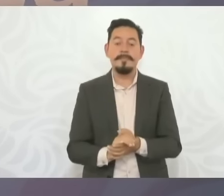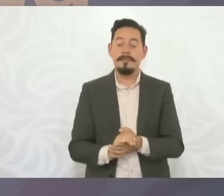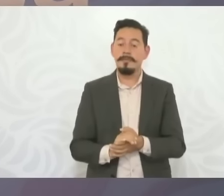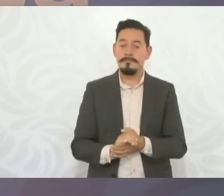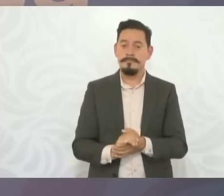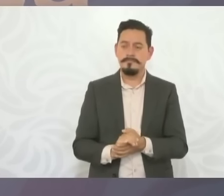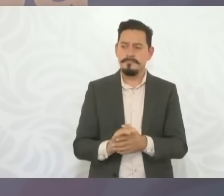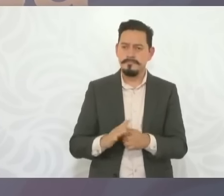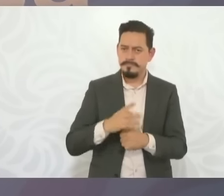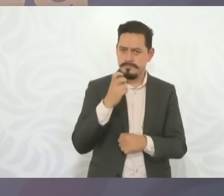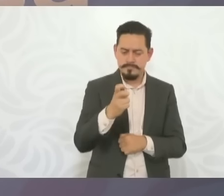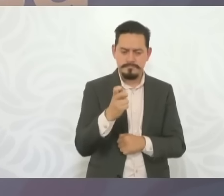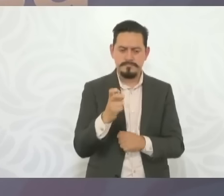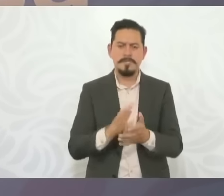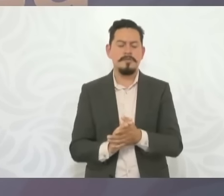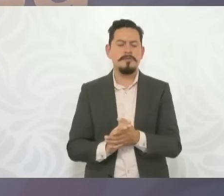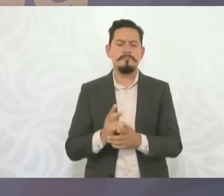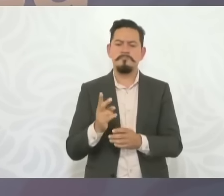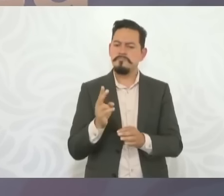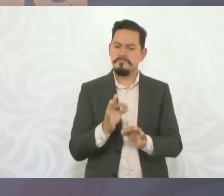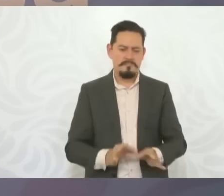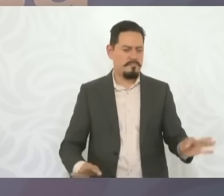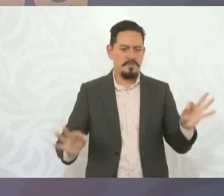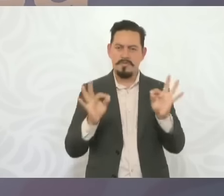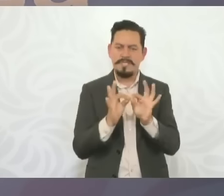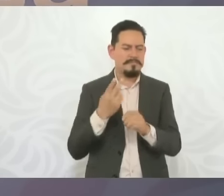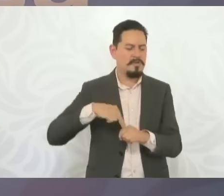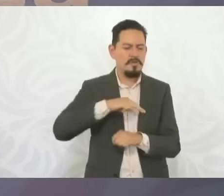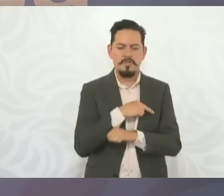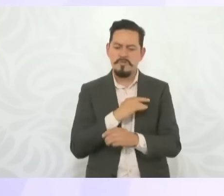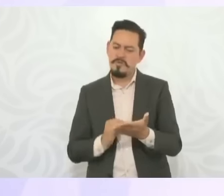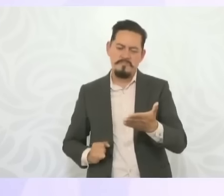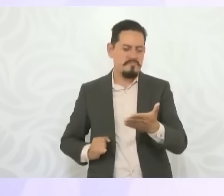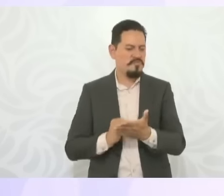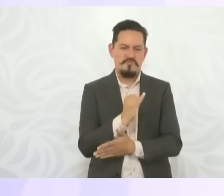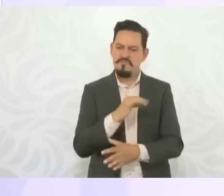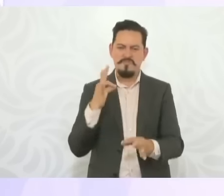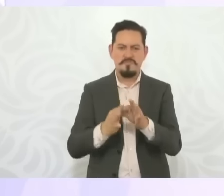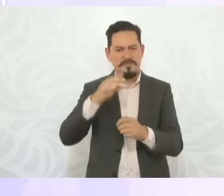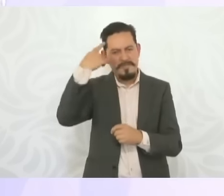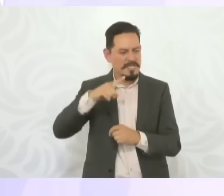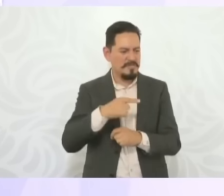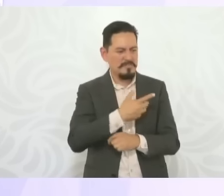ineludible dictar una medida definitiva y legal para acabar con este estado de las cosas en el que